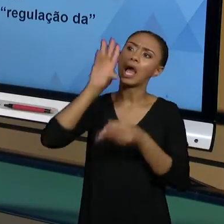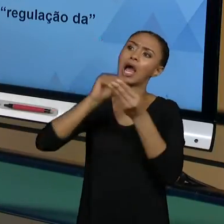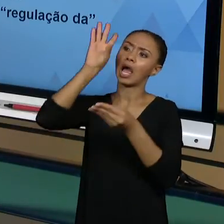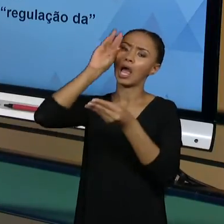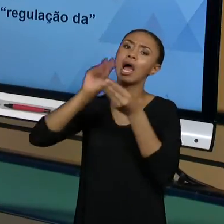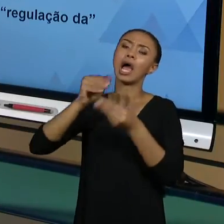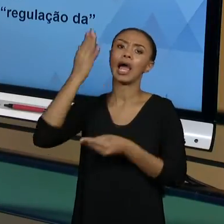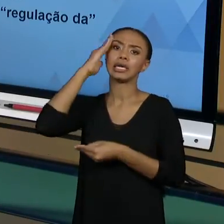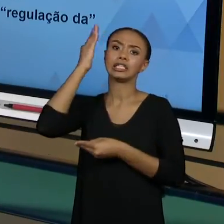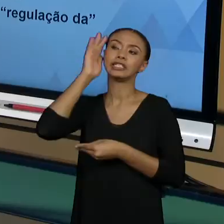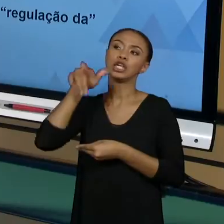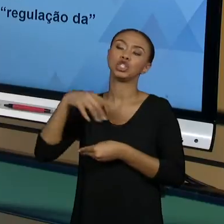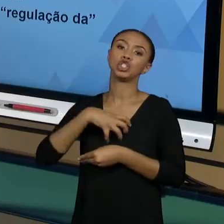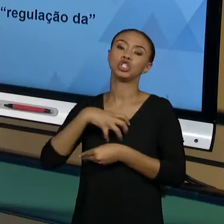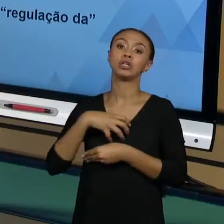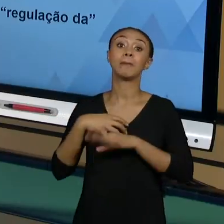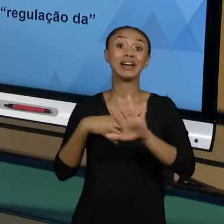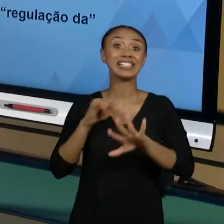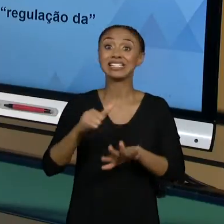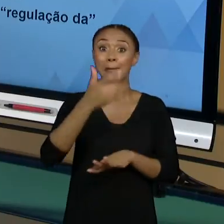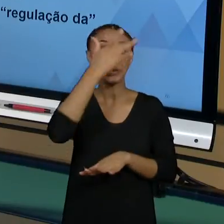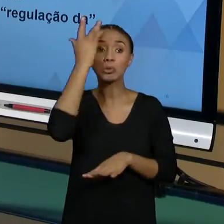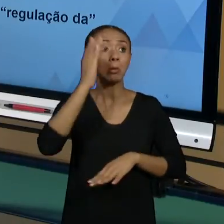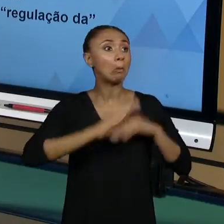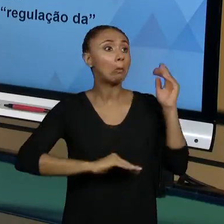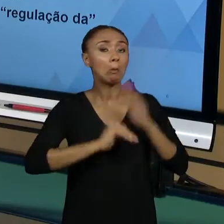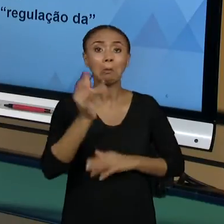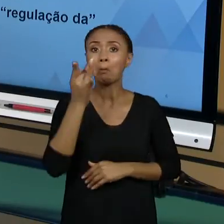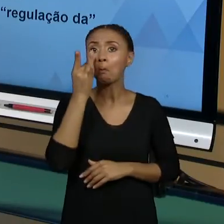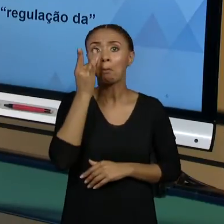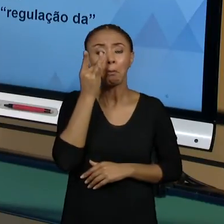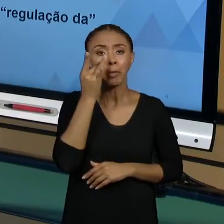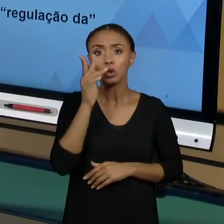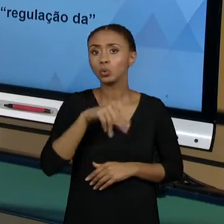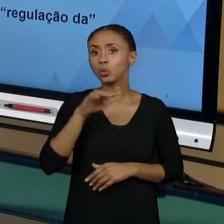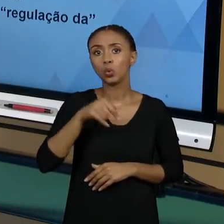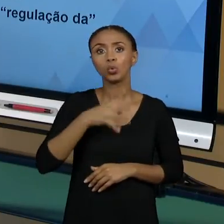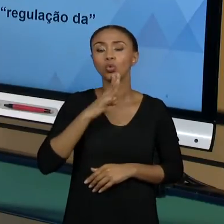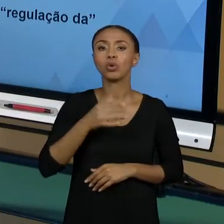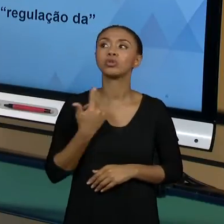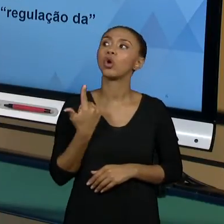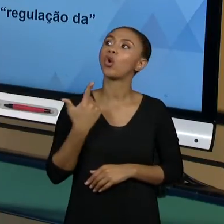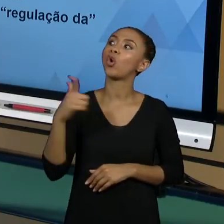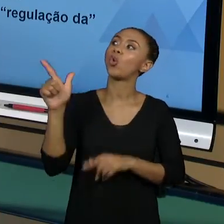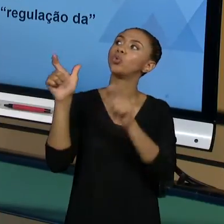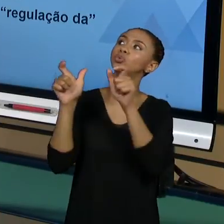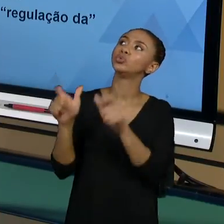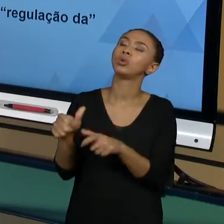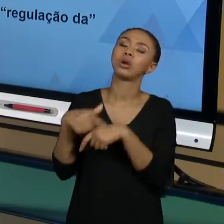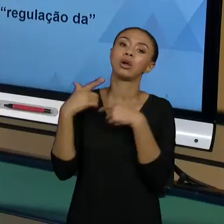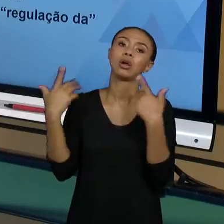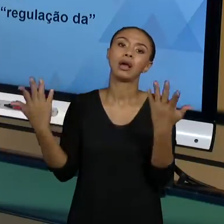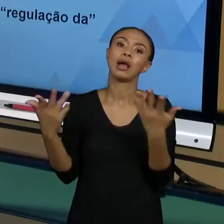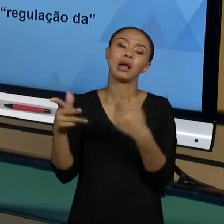QUE DESCONHEÇA ESSA FORMA DE PROCEDER, UMA PESSOA QUE VENHA DE UMA REGIÃO DO PAÍS QUE NÃO TEM